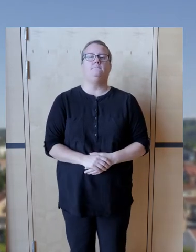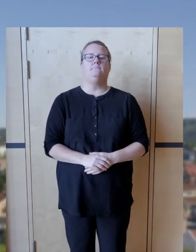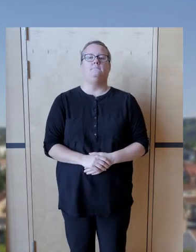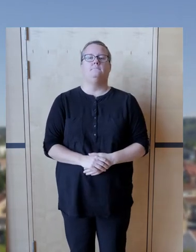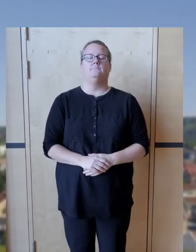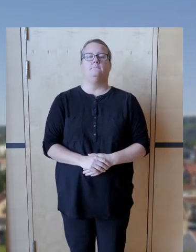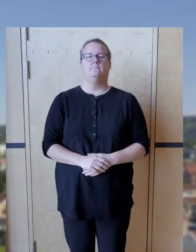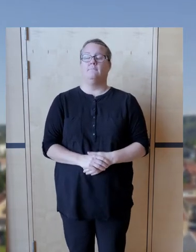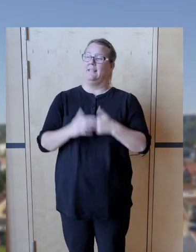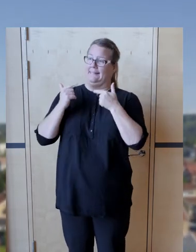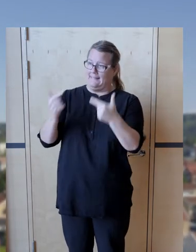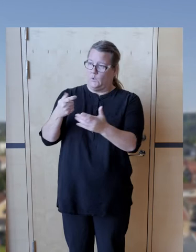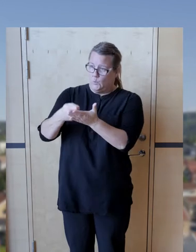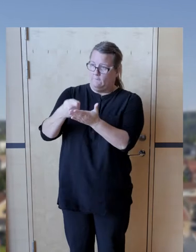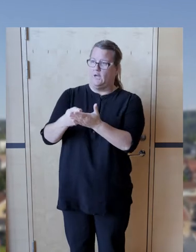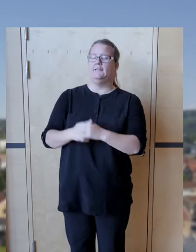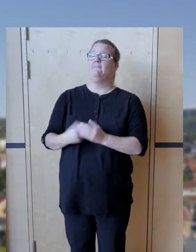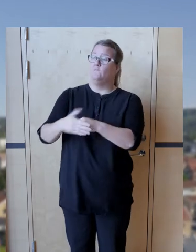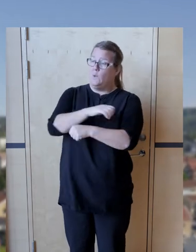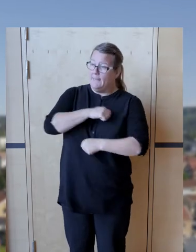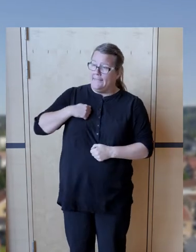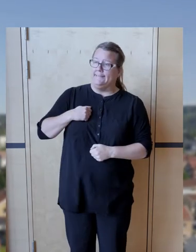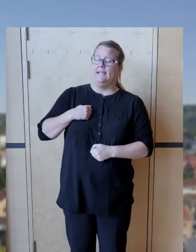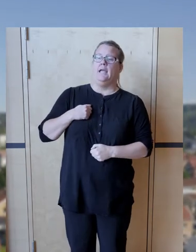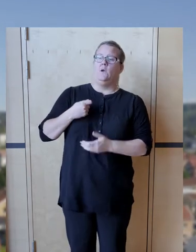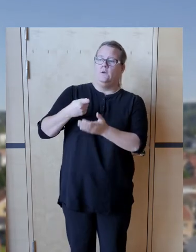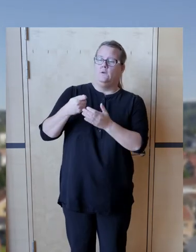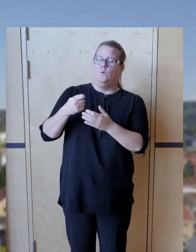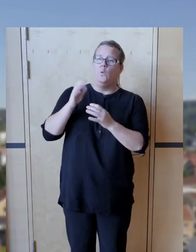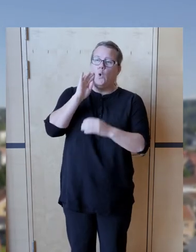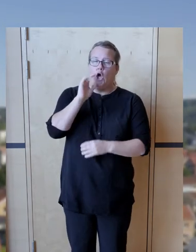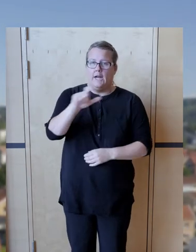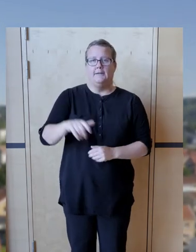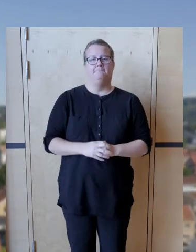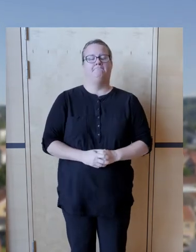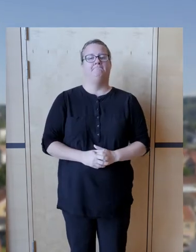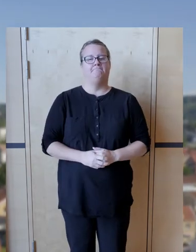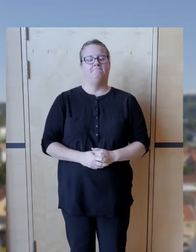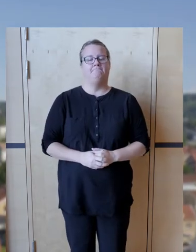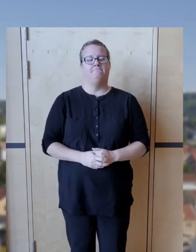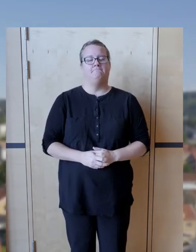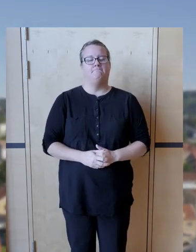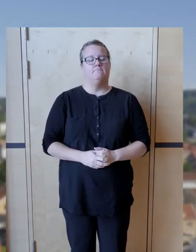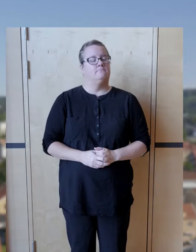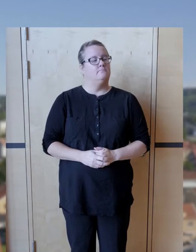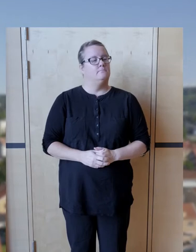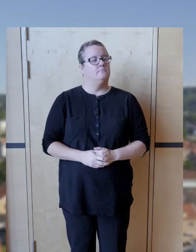Tack ordförande fullmäktige Jag vill diskutera ekonomi här så ska Det blir